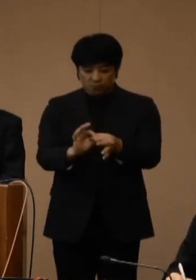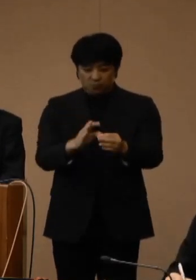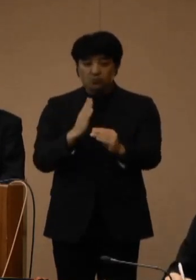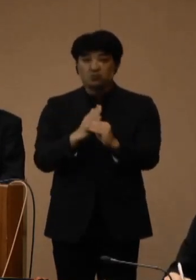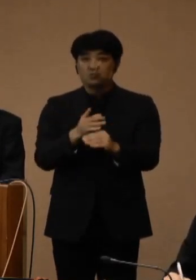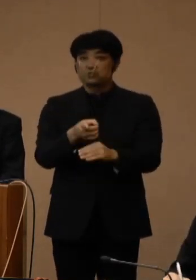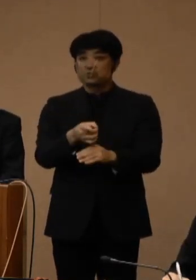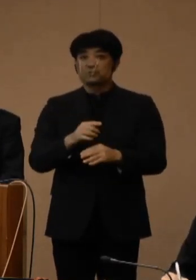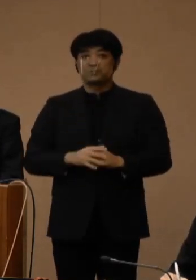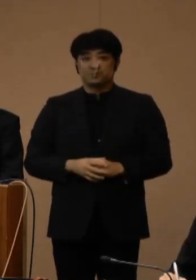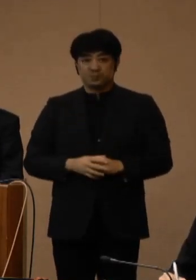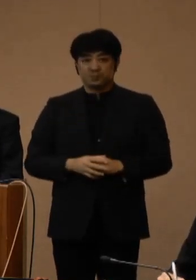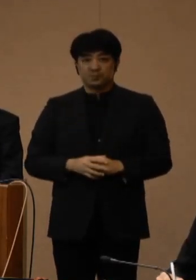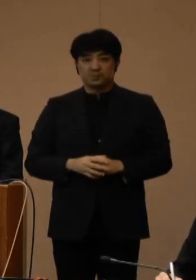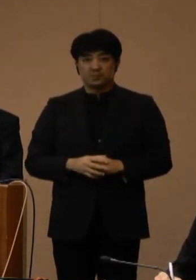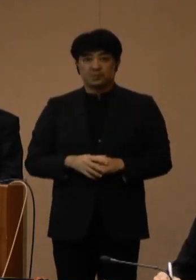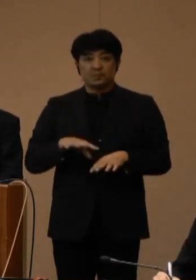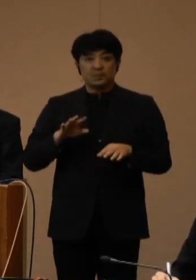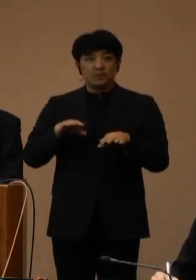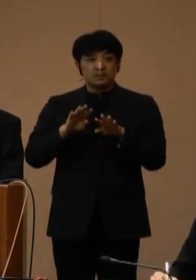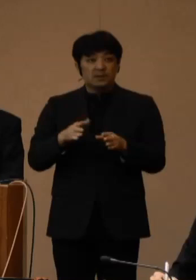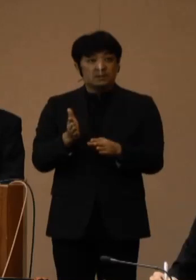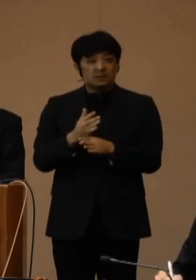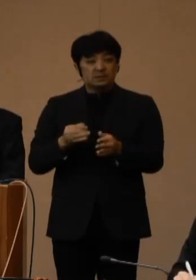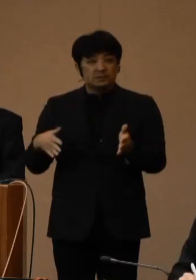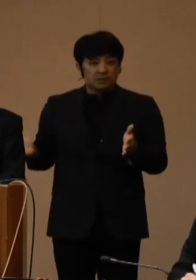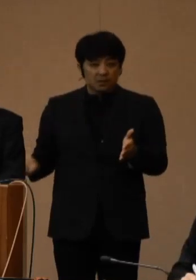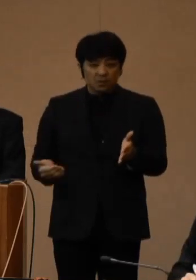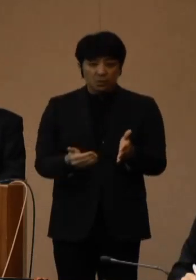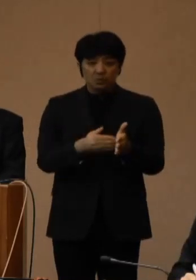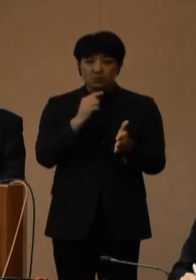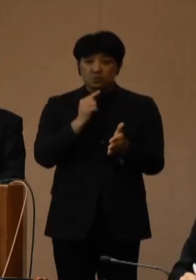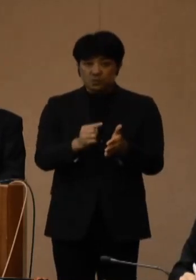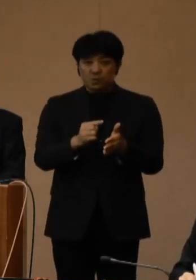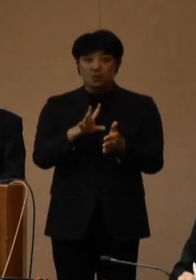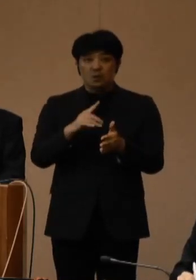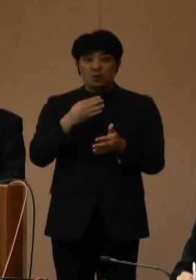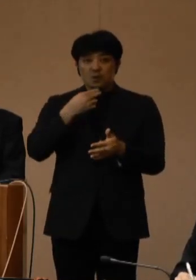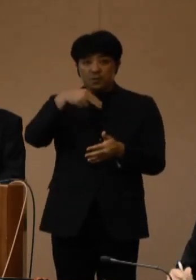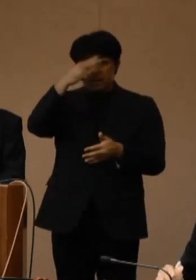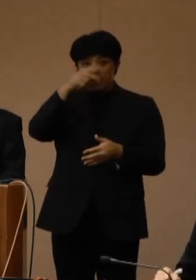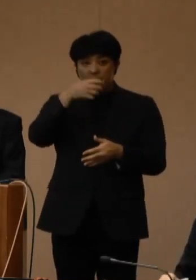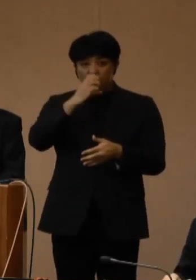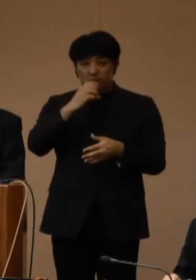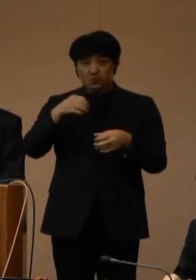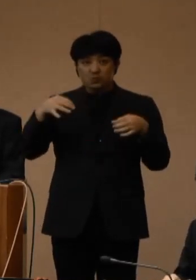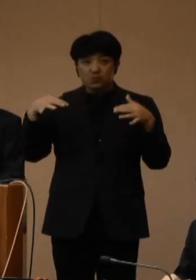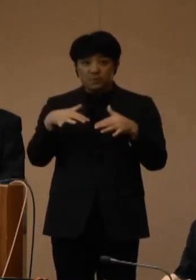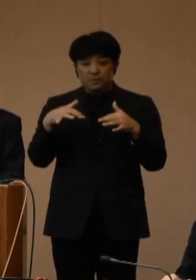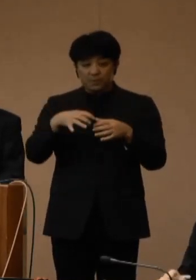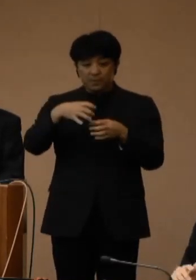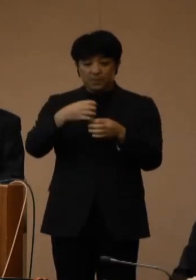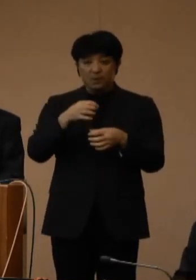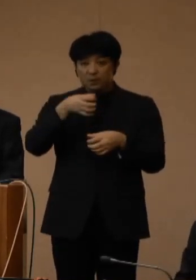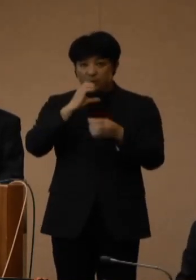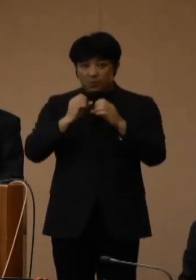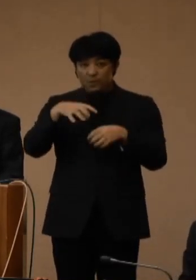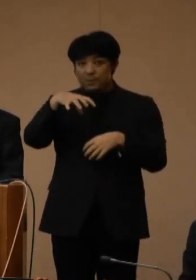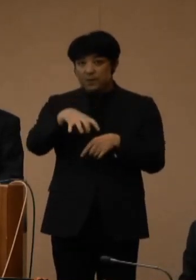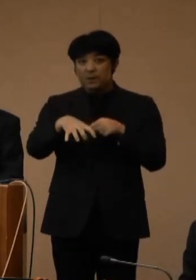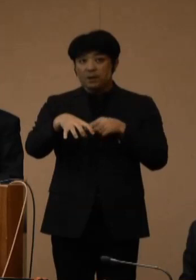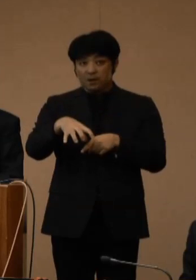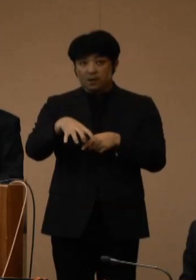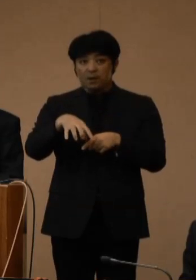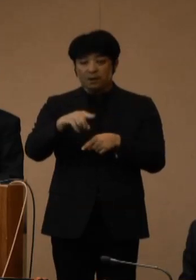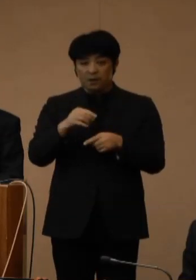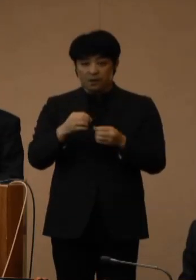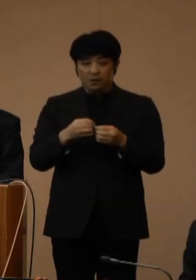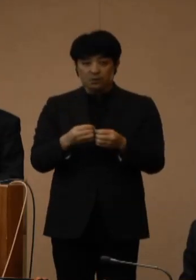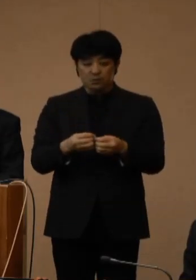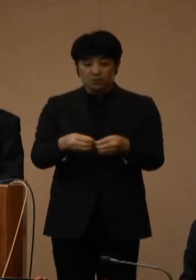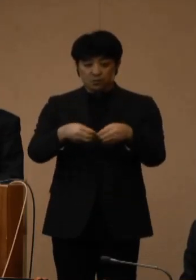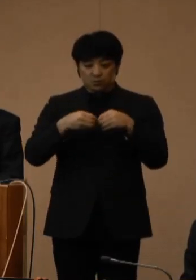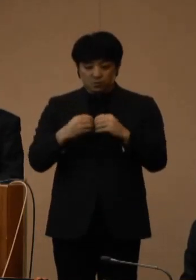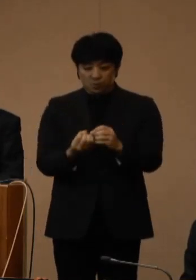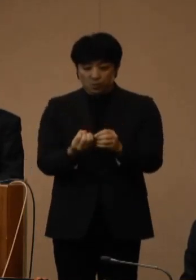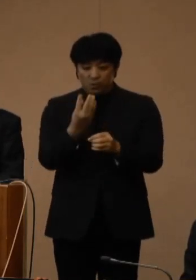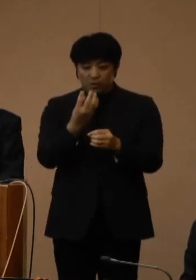最近の傾向を分析すると、お酒を伴う宴会の場が重要な感染源となっていることが分かってきました。